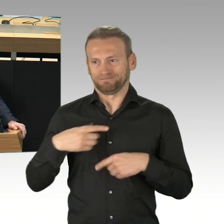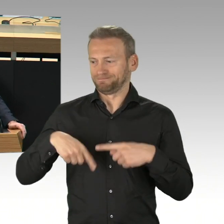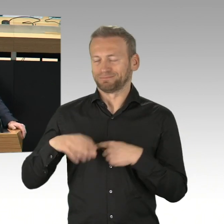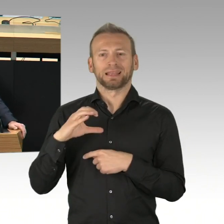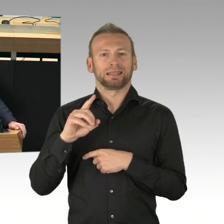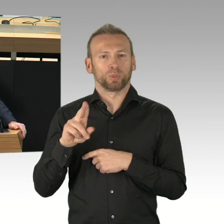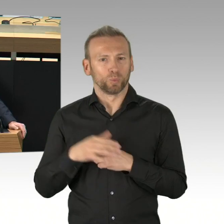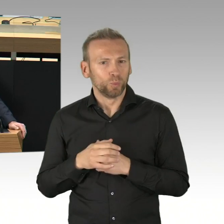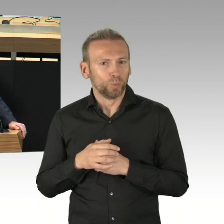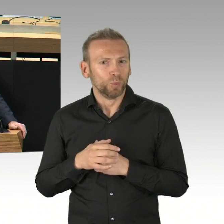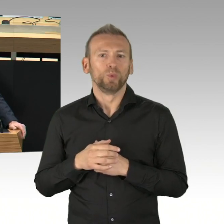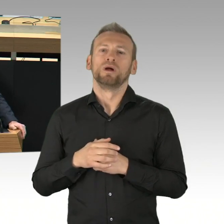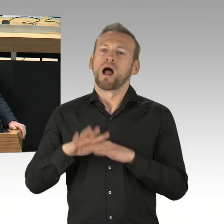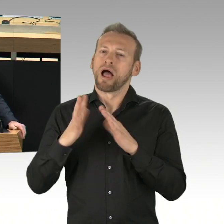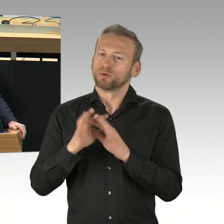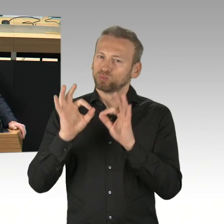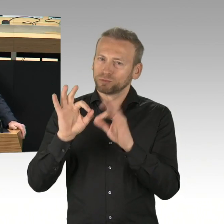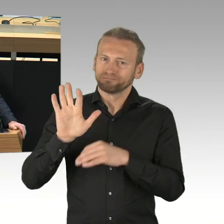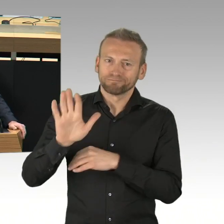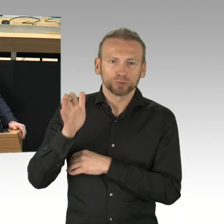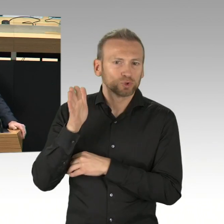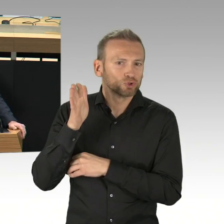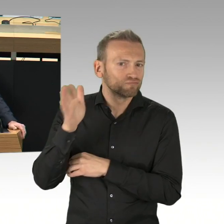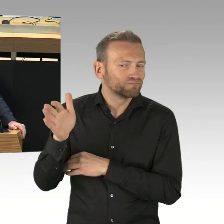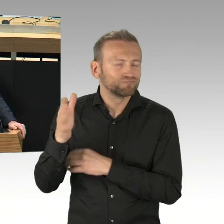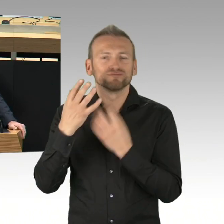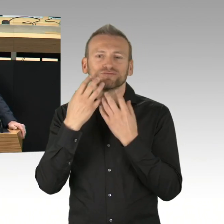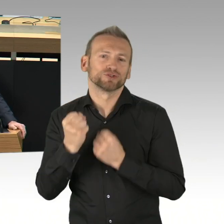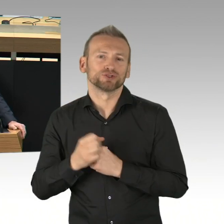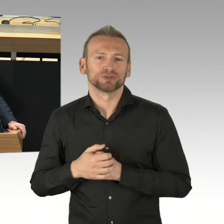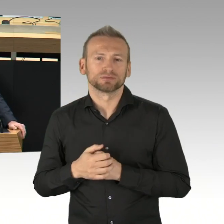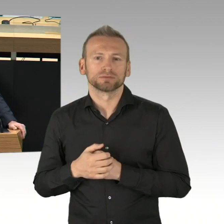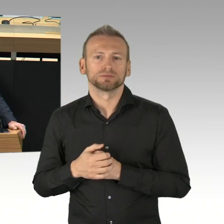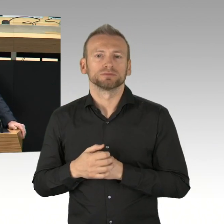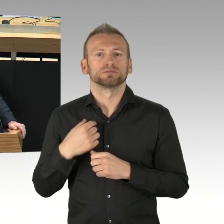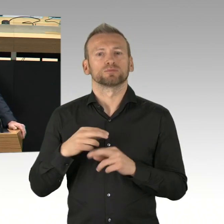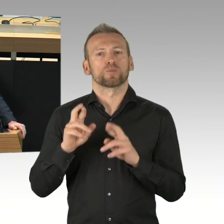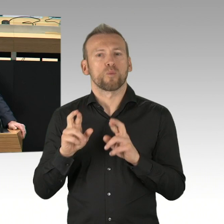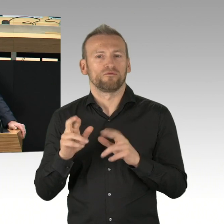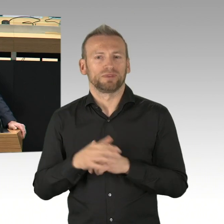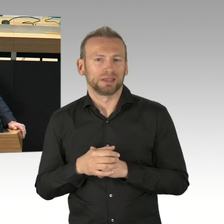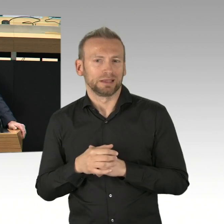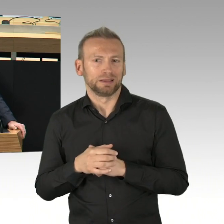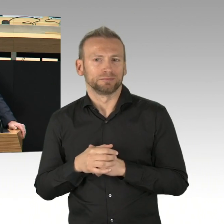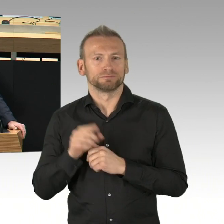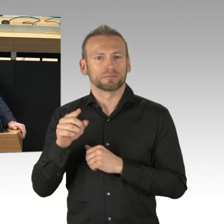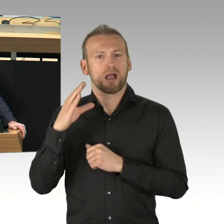Ich bin sogar sicher, insbesondere was das Thema Wohnungsbau betrifft, weil es dort gelingt, Wohnungsbau zu initiieren